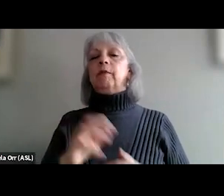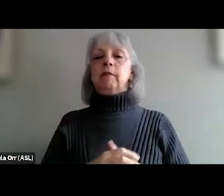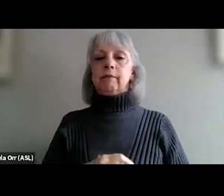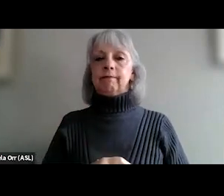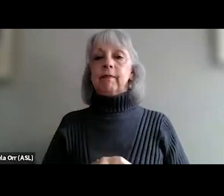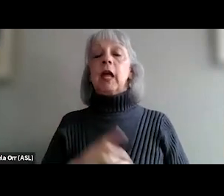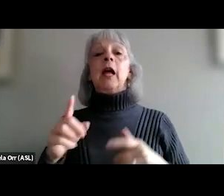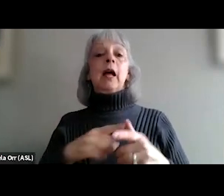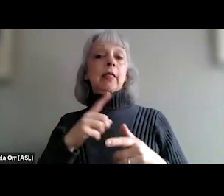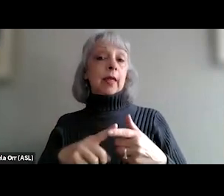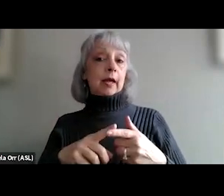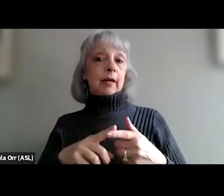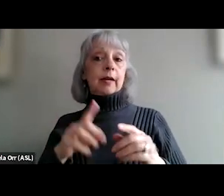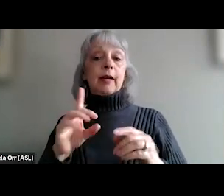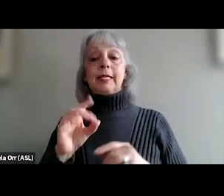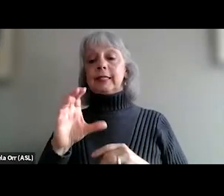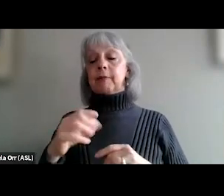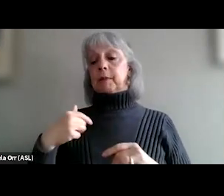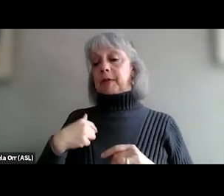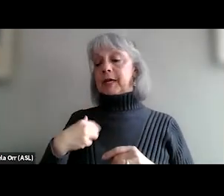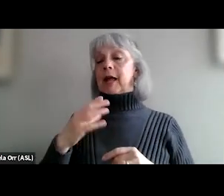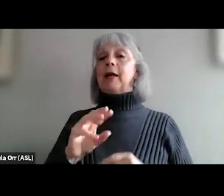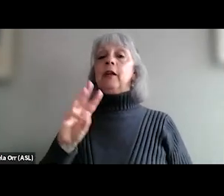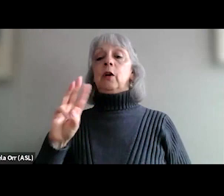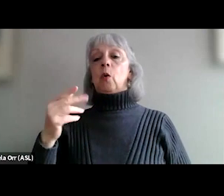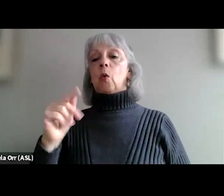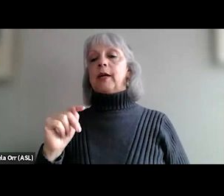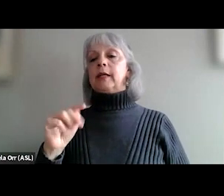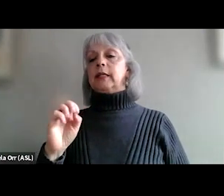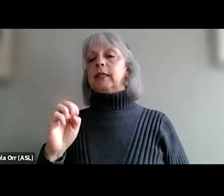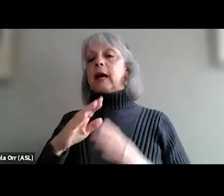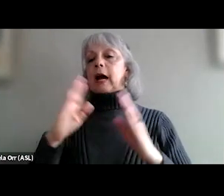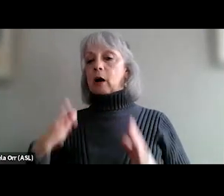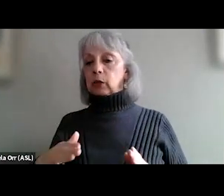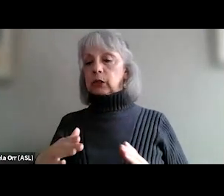En diciembre, yo, junto con la Oficina de la Casa Blanca de Política Nacional para el Control de Drogas